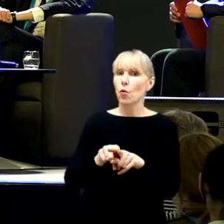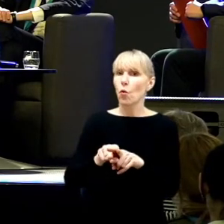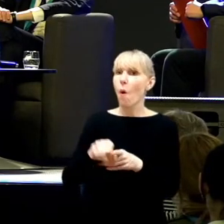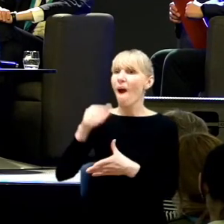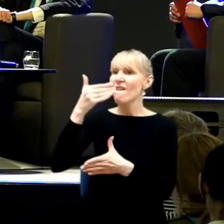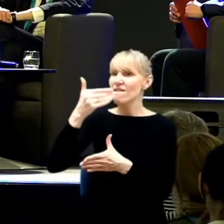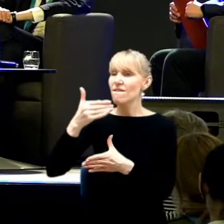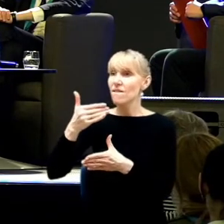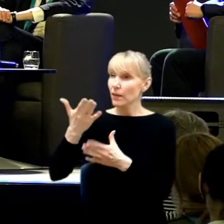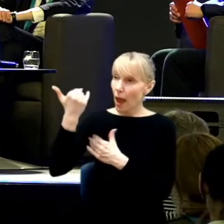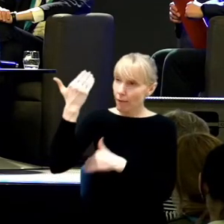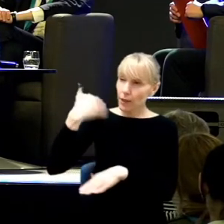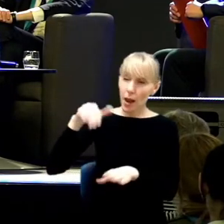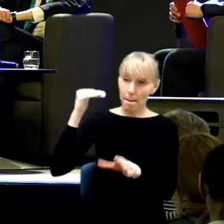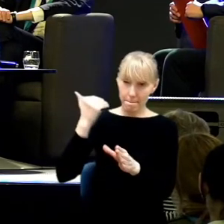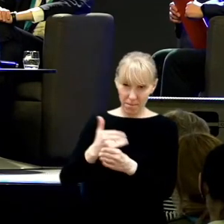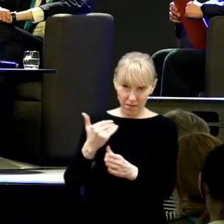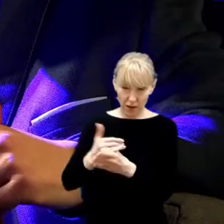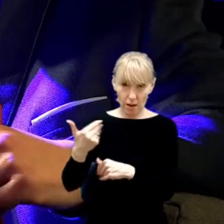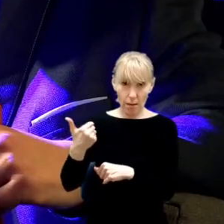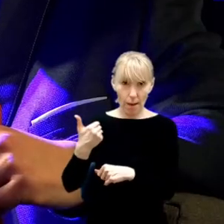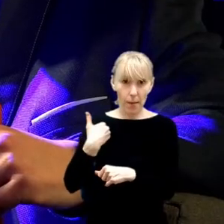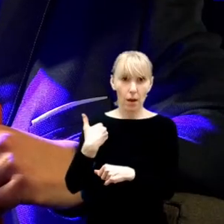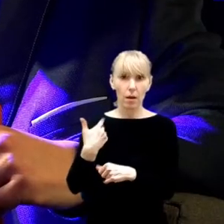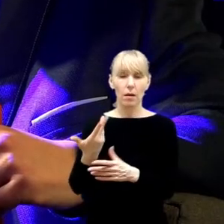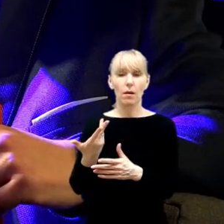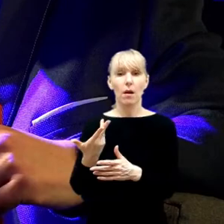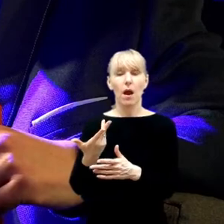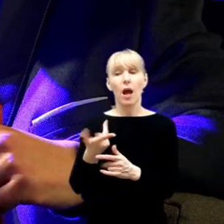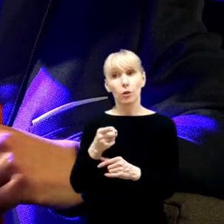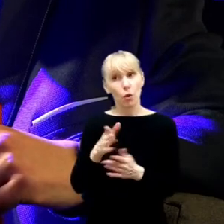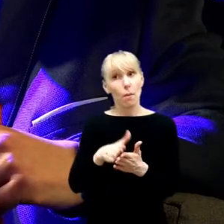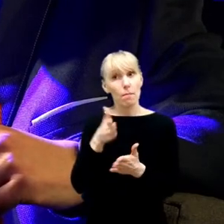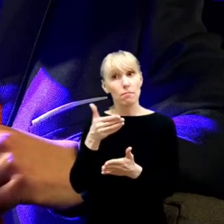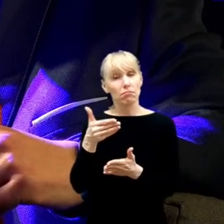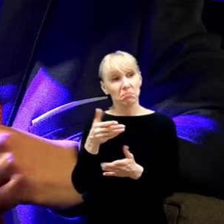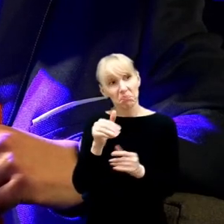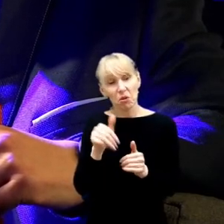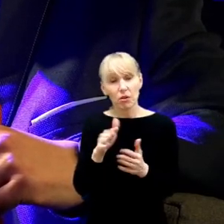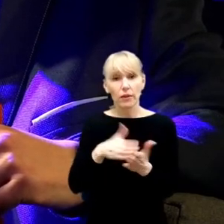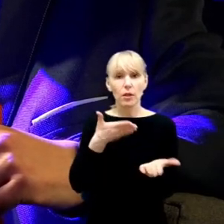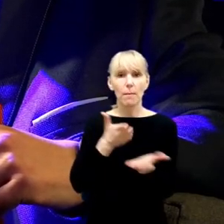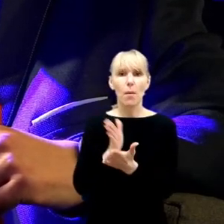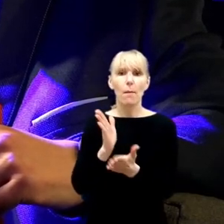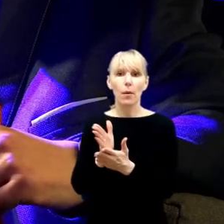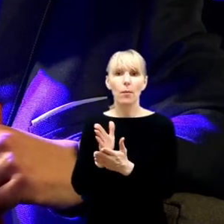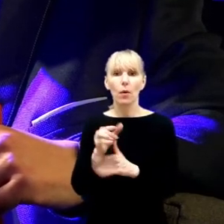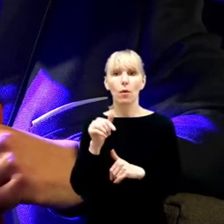To by w dużej mierze pomogło też, bo firmy są chętne do tego, żeby partycypować.